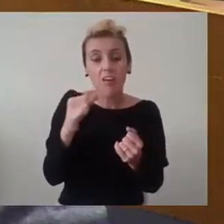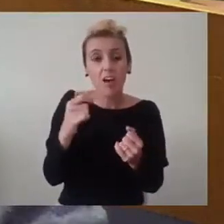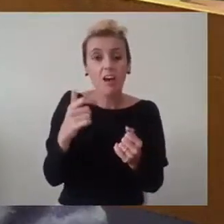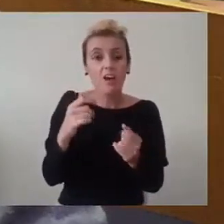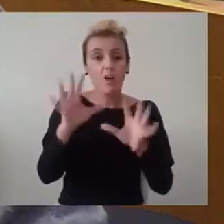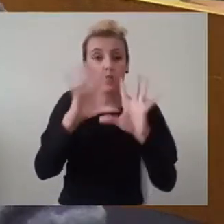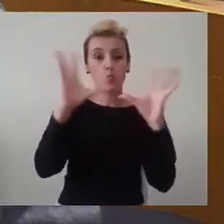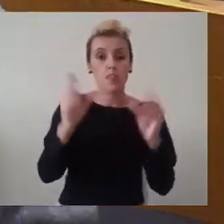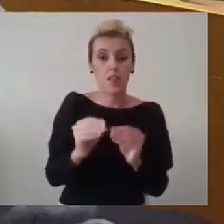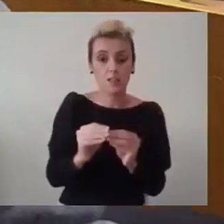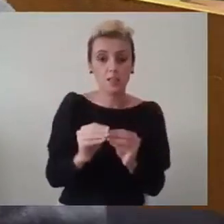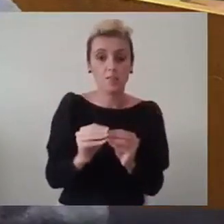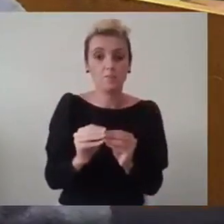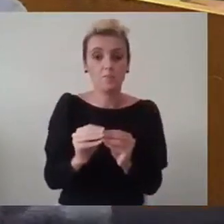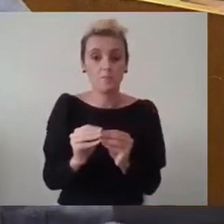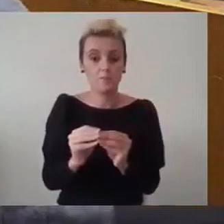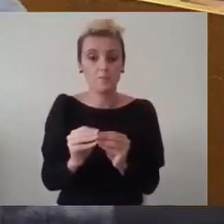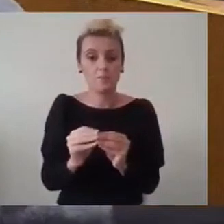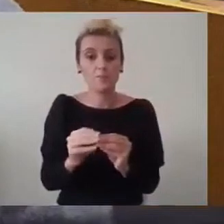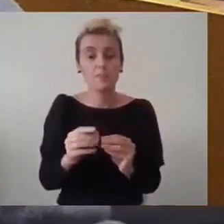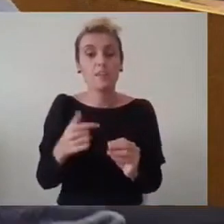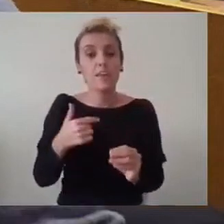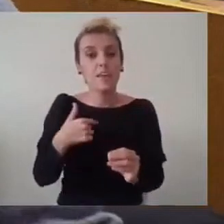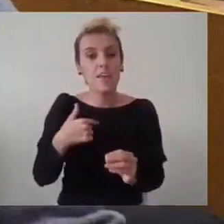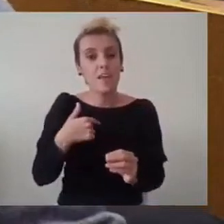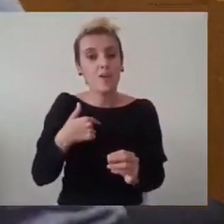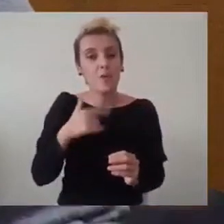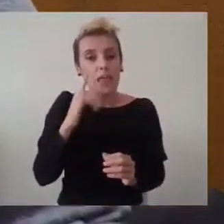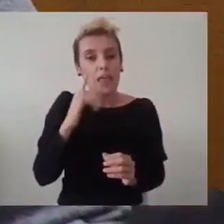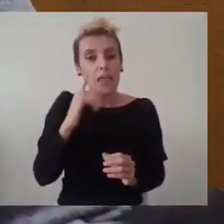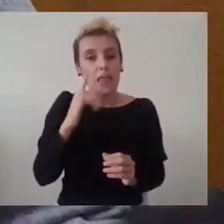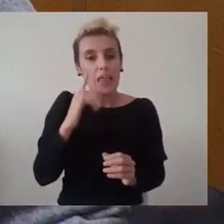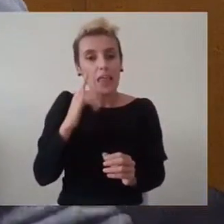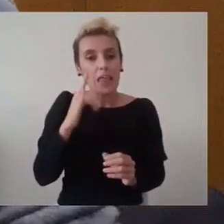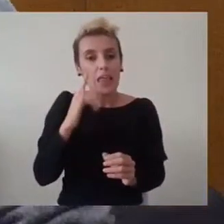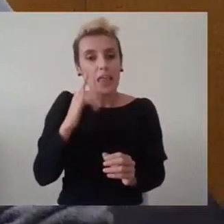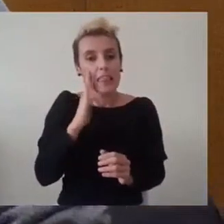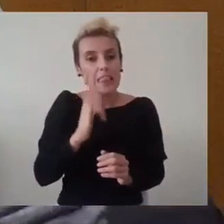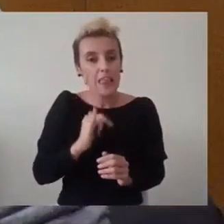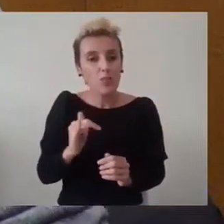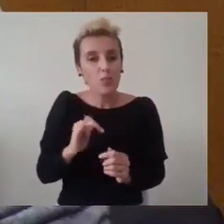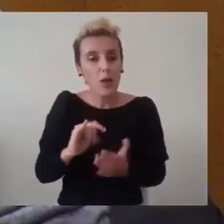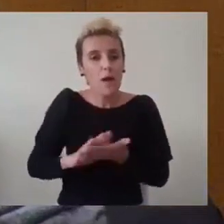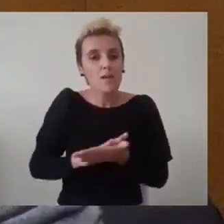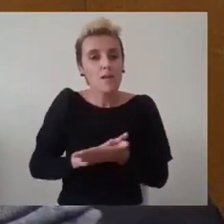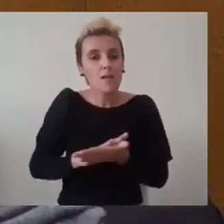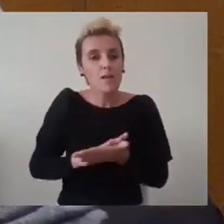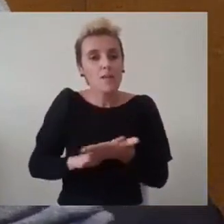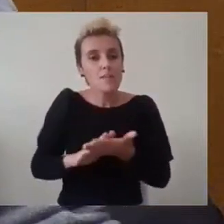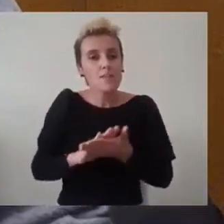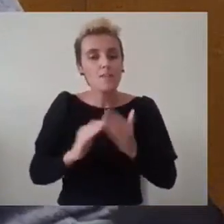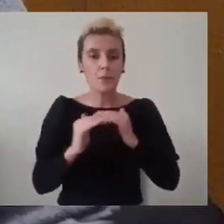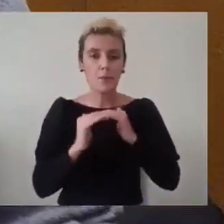eu tento ter é consistência porque eu acho que a consistência é muito importante e é um cuidado que o senhor